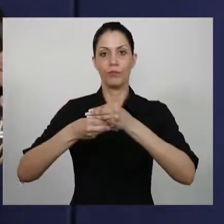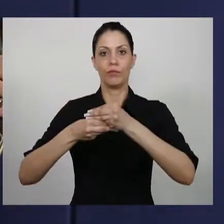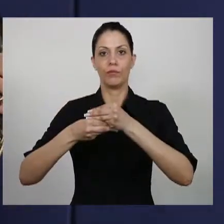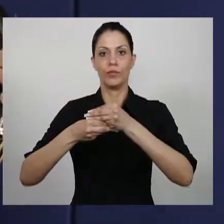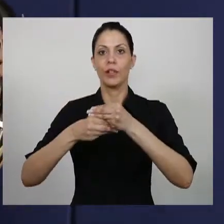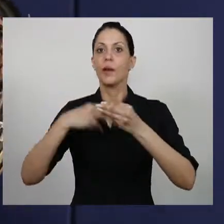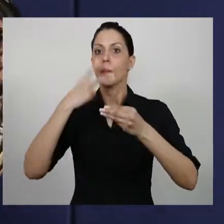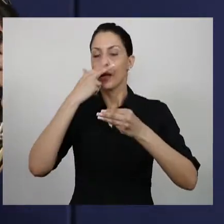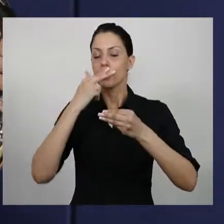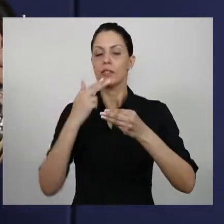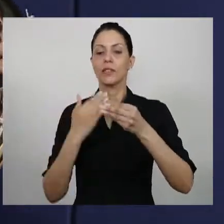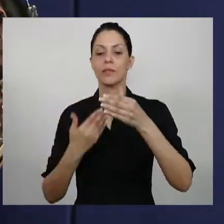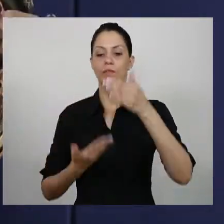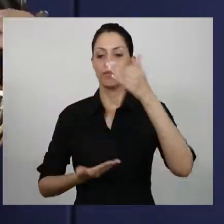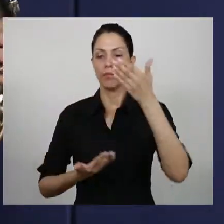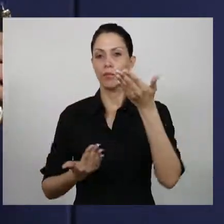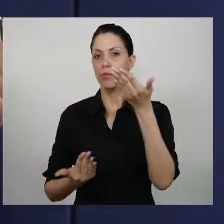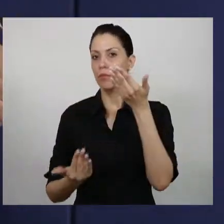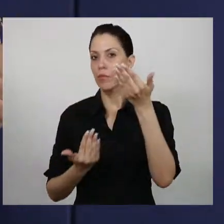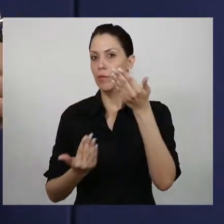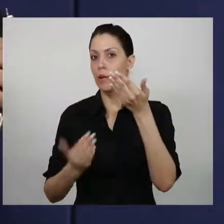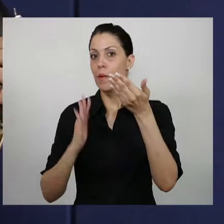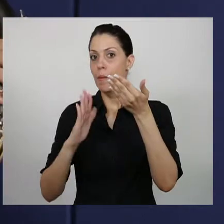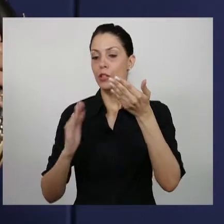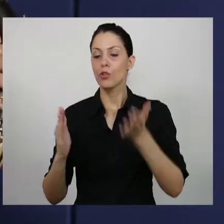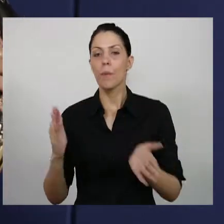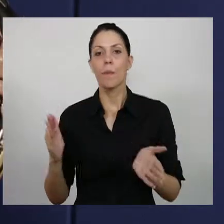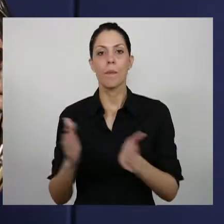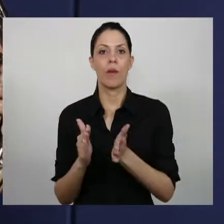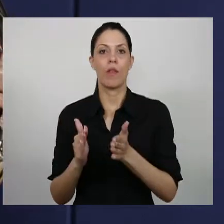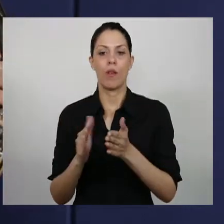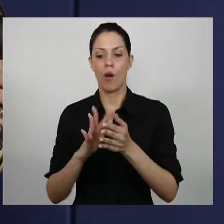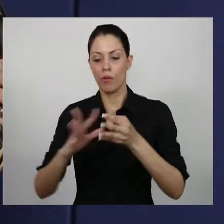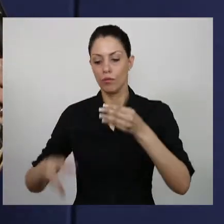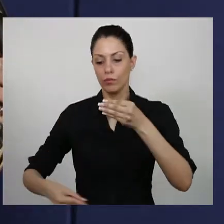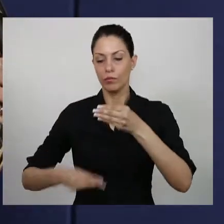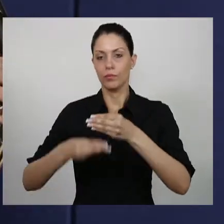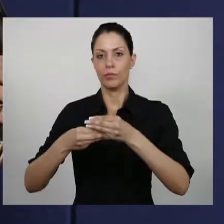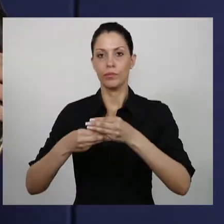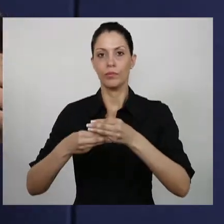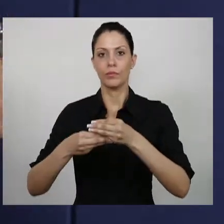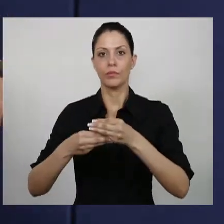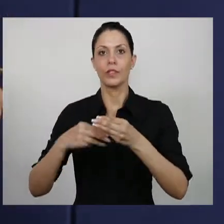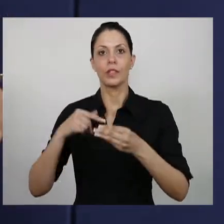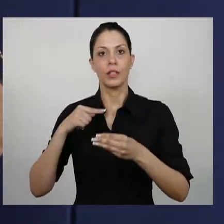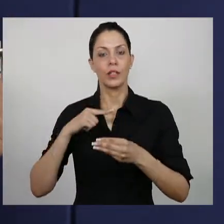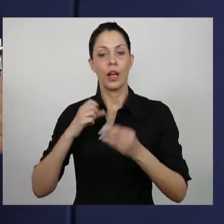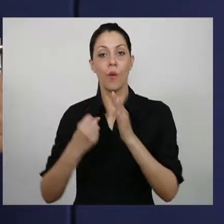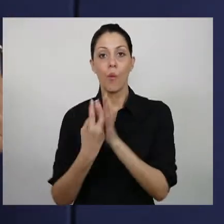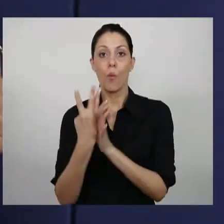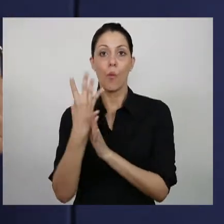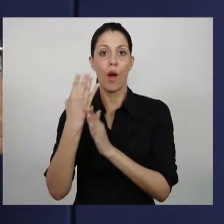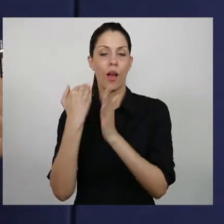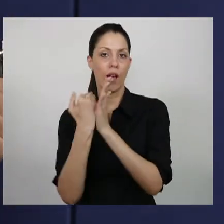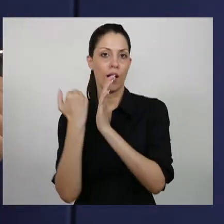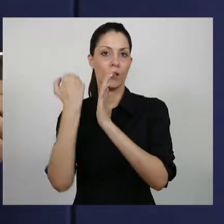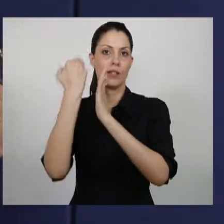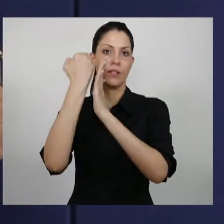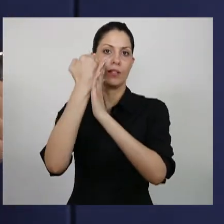ou seja, um sistema de tubulação semelhante a esse porém menor, que soaria tudo a uma quarta acima.